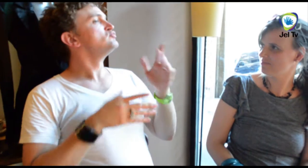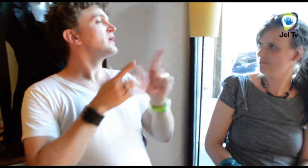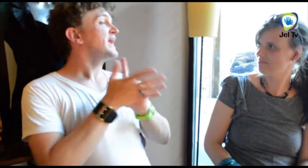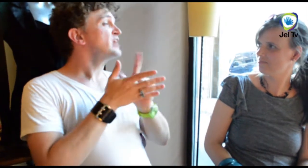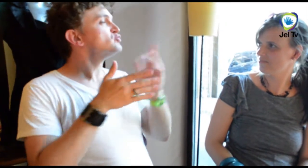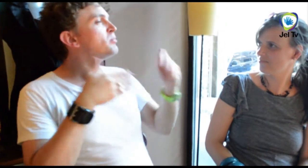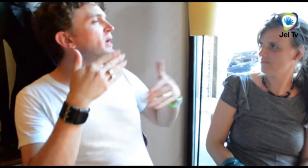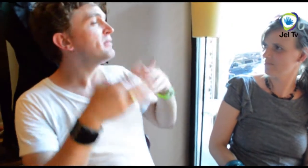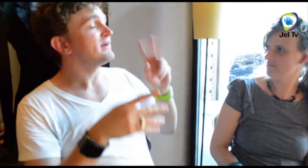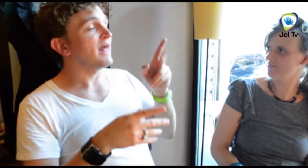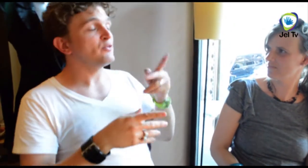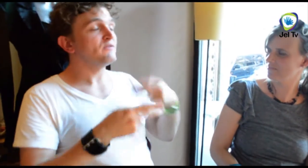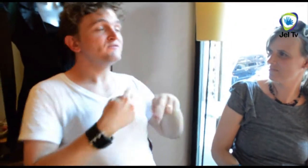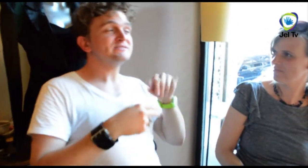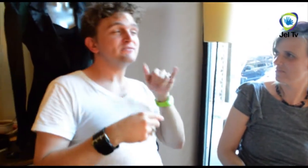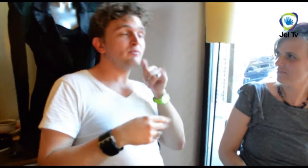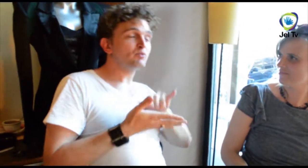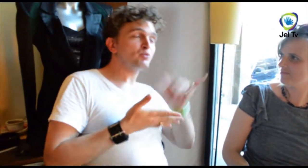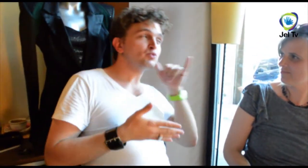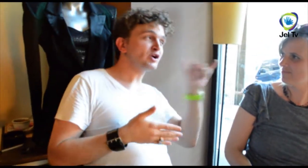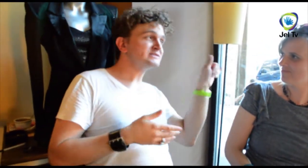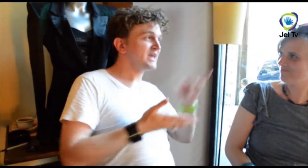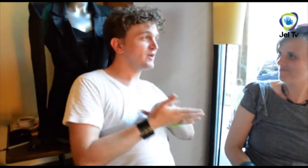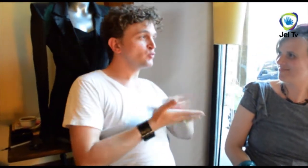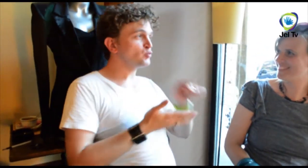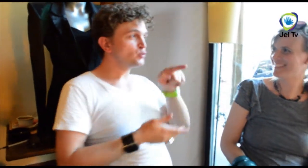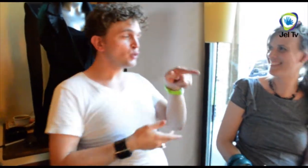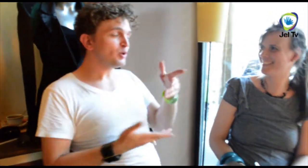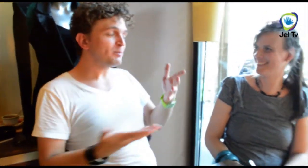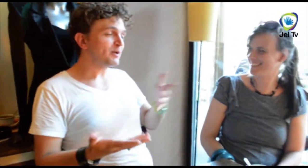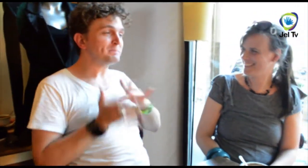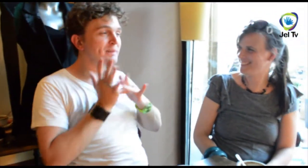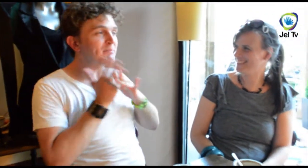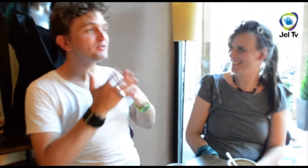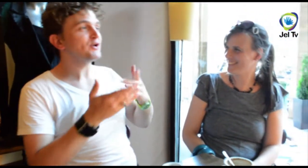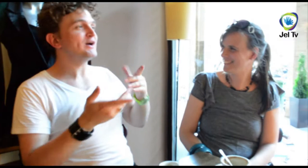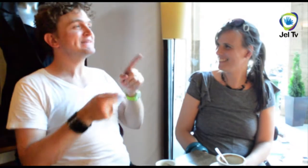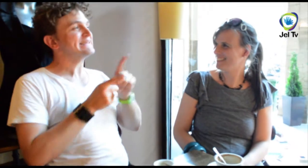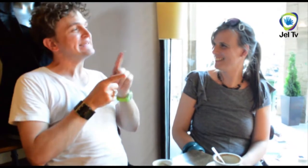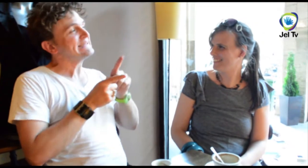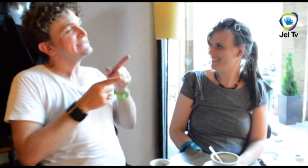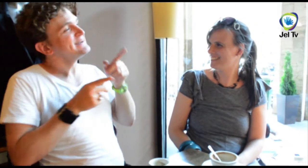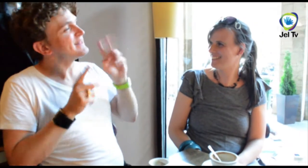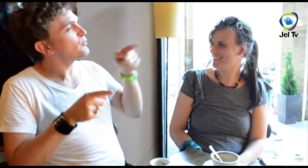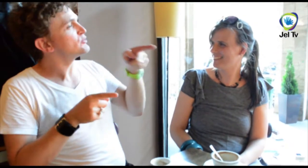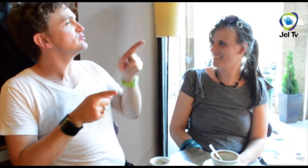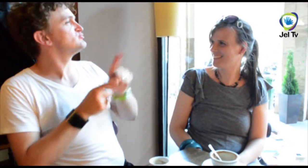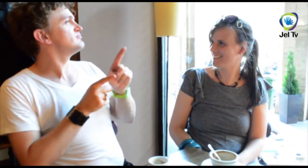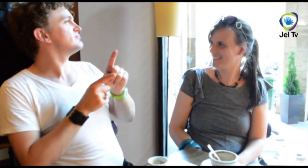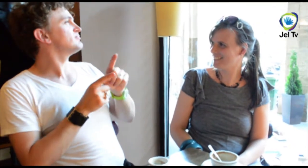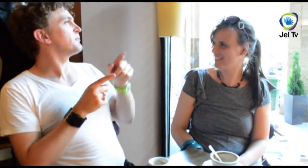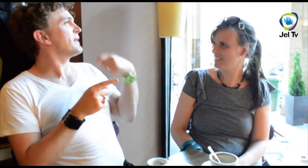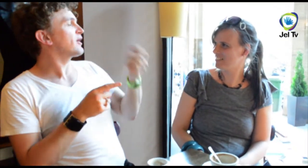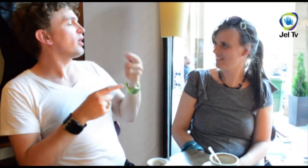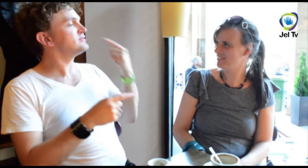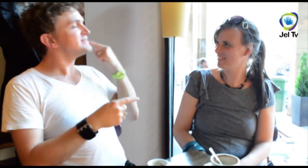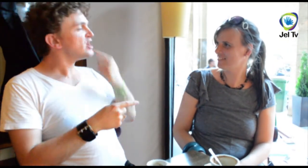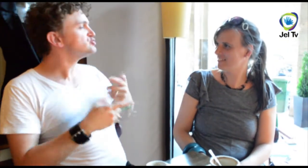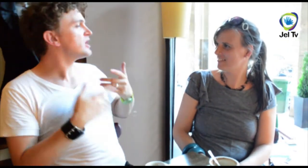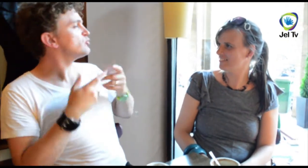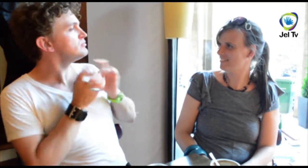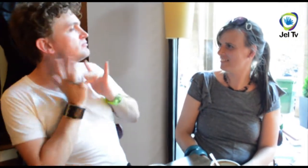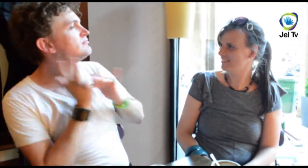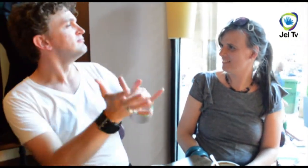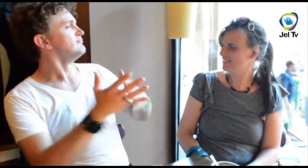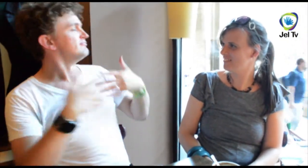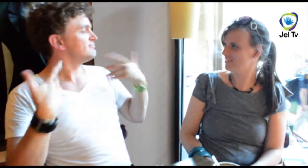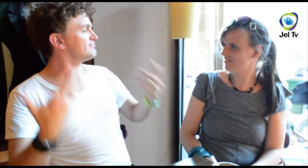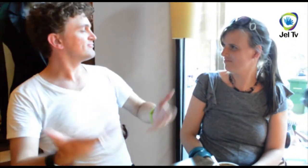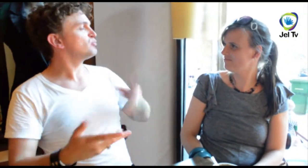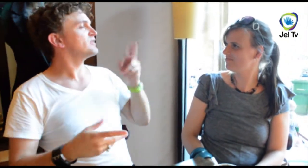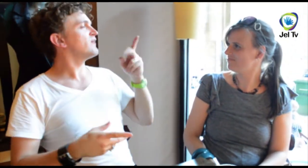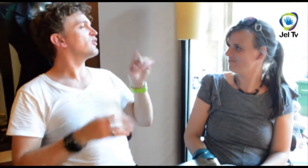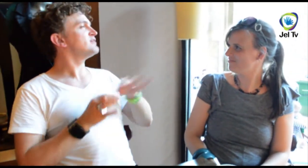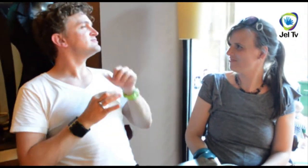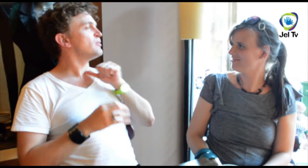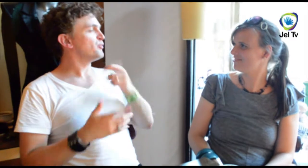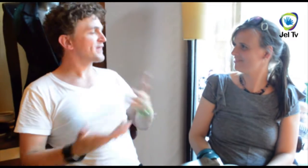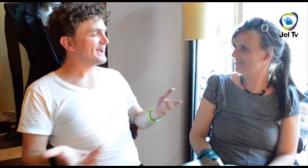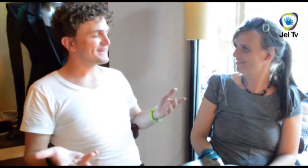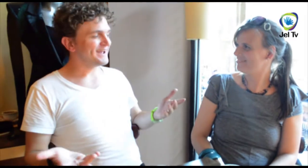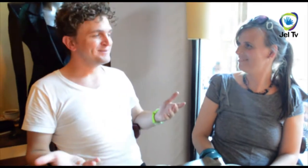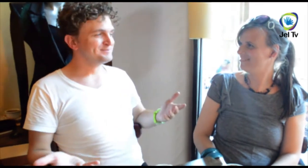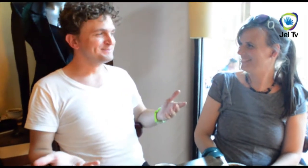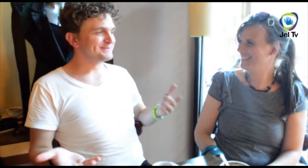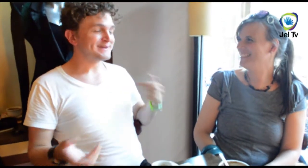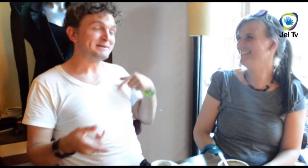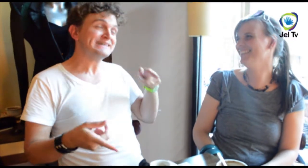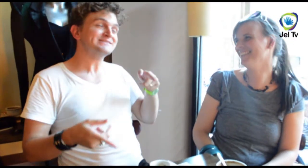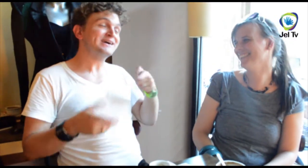Később lehet, hogy visszautazok New Yorkba, bemutatni a ruhákat, megkapni azt az esélyt, hogy megtudják, ki vagyok én, Szabó Gergely!